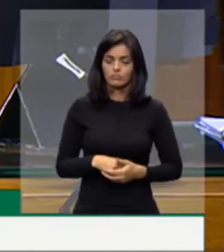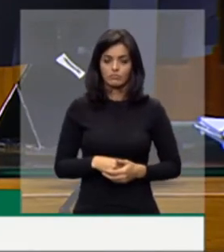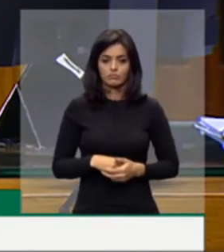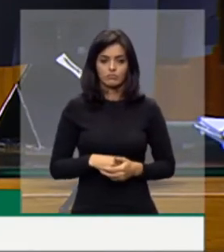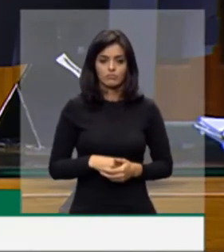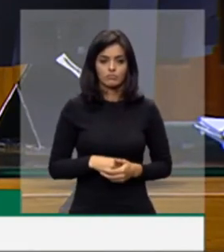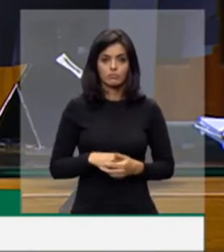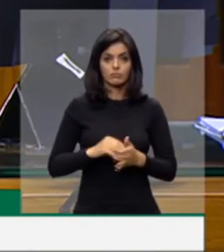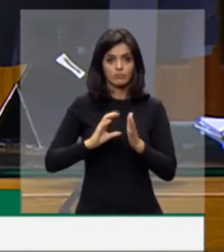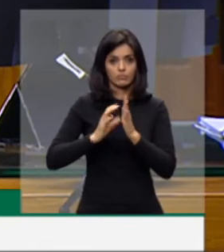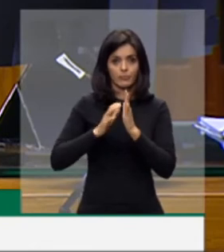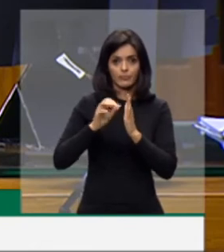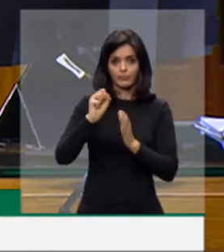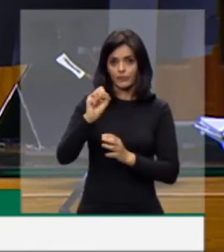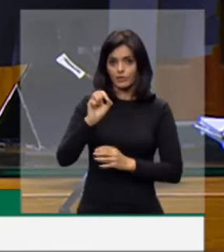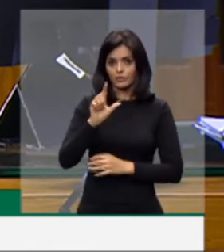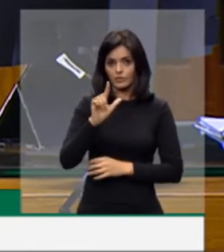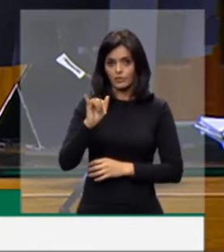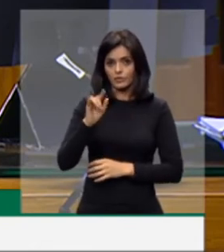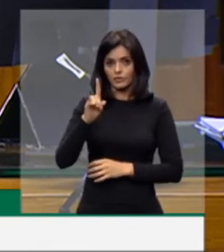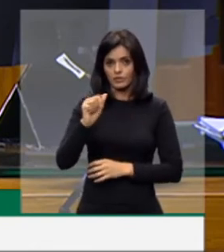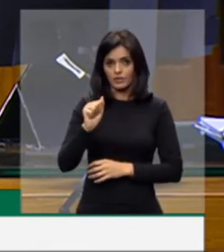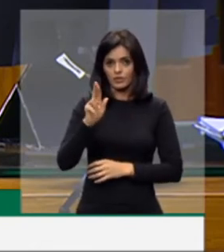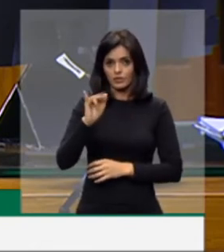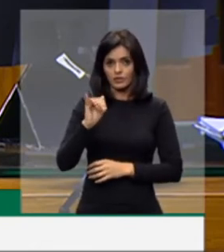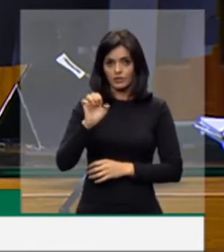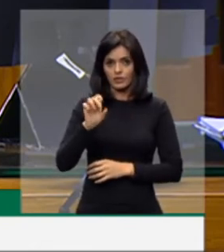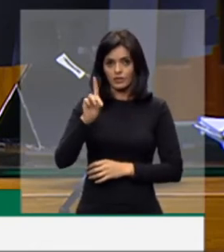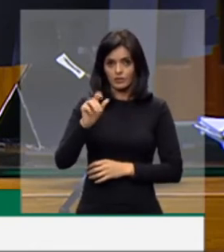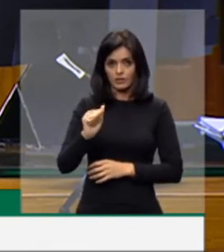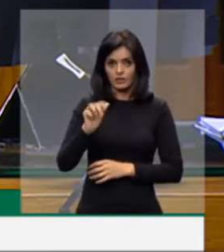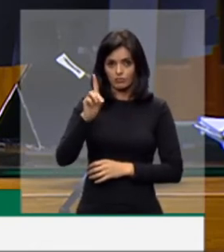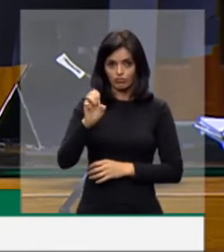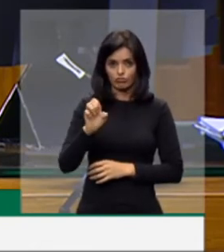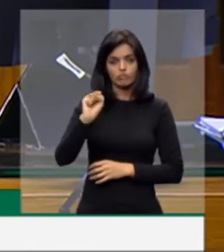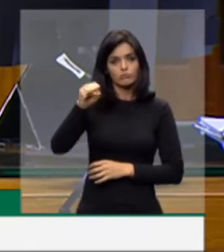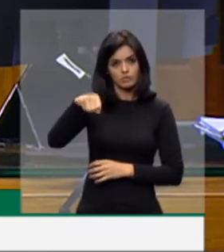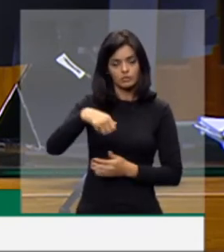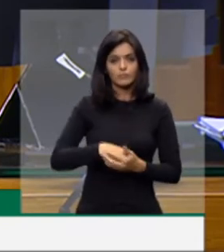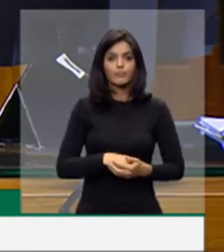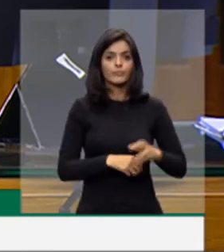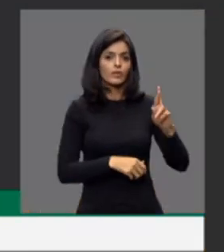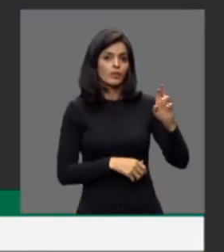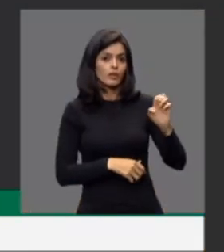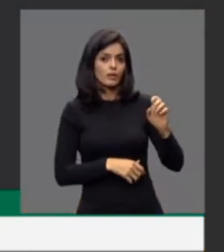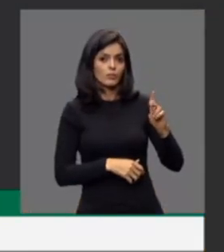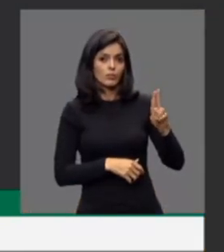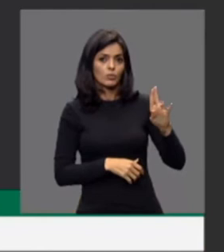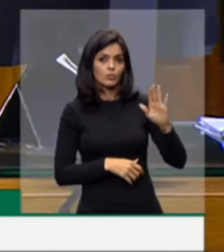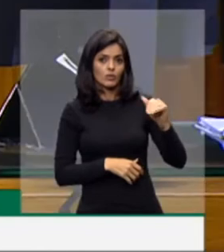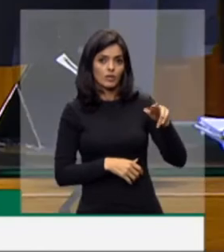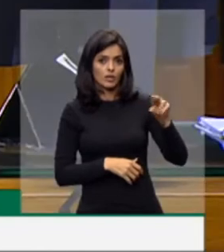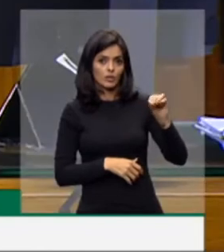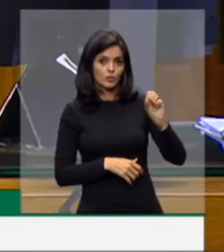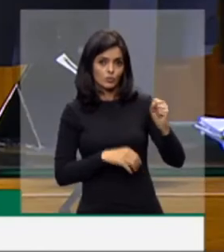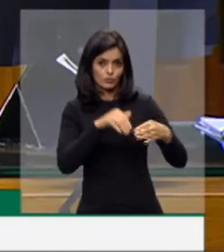[PRESIDENTE]: PDT? -- [DEPUTADO]: PDT VOTA NÃO, SENHOR PRESIDENTE. [PRESIDENTE]: DEM? SOLIDARIEDADE? [DEPUTADO]: SOLIDARIEDADE SIM, SENHOR